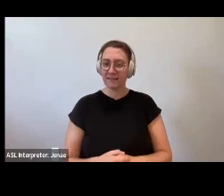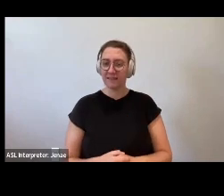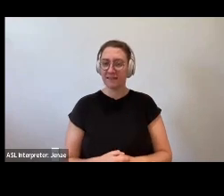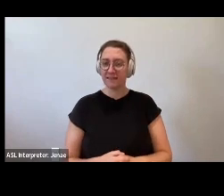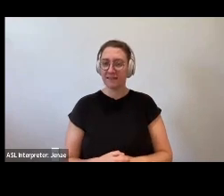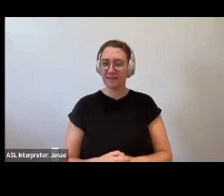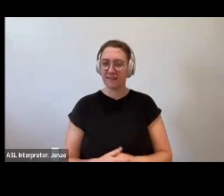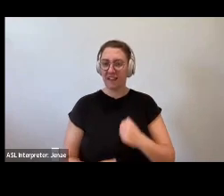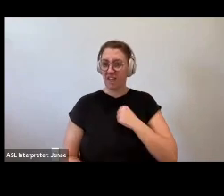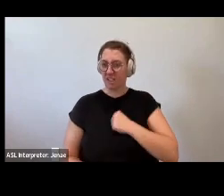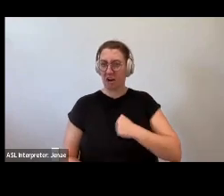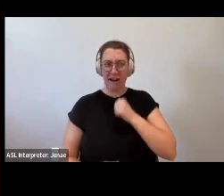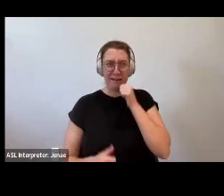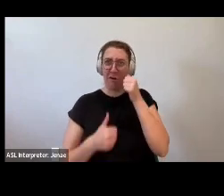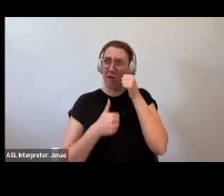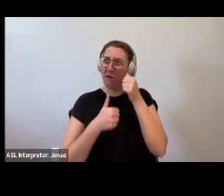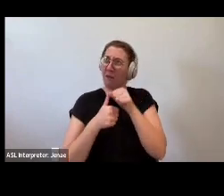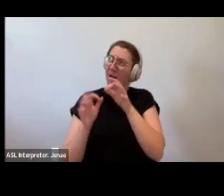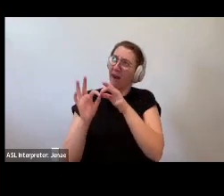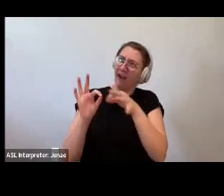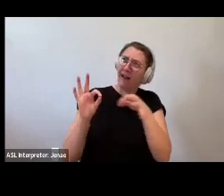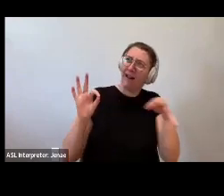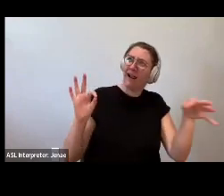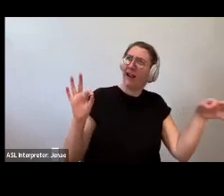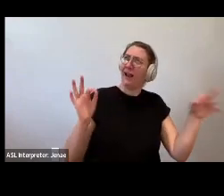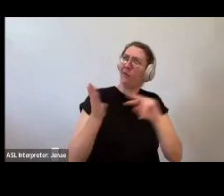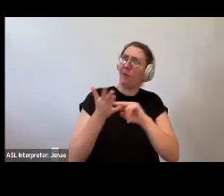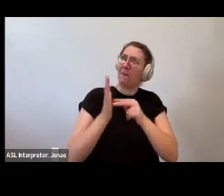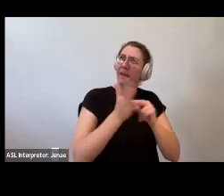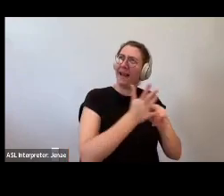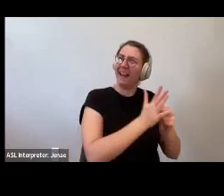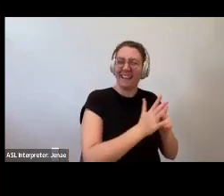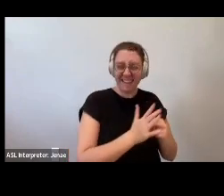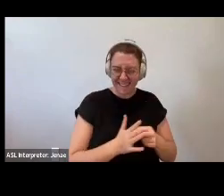no recuerdo qué significan todas esas letras. Pero se apaga.